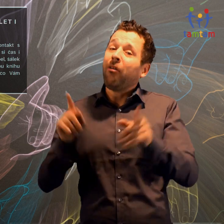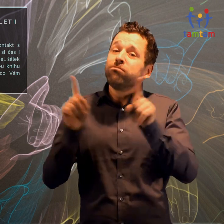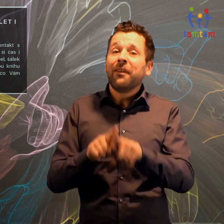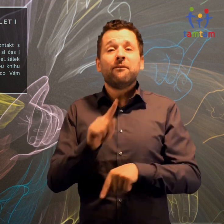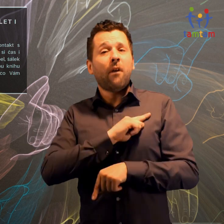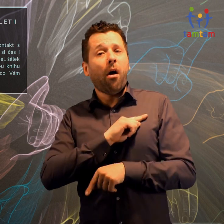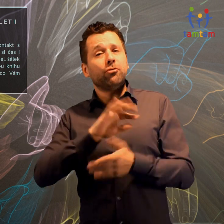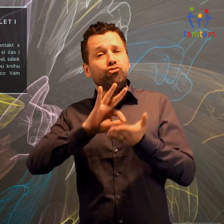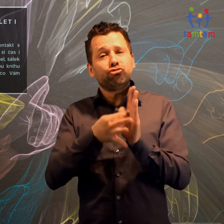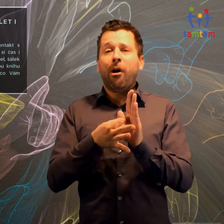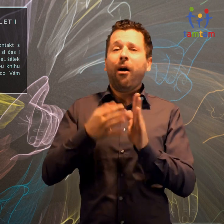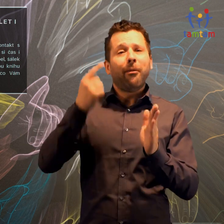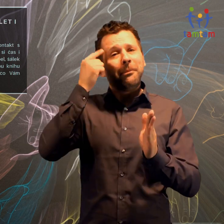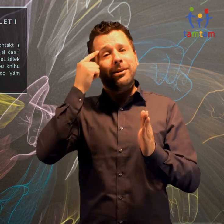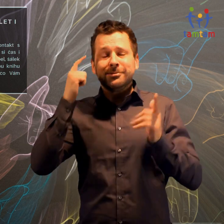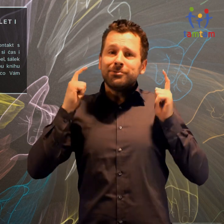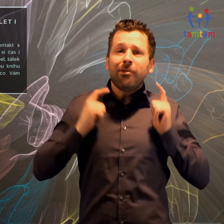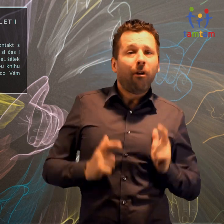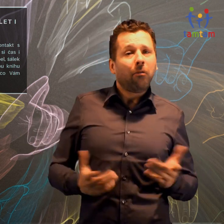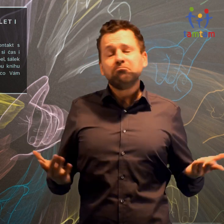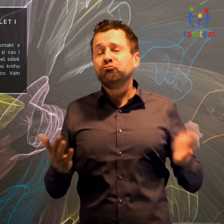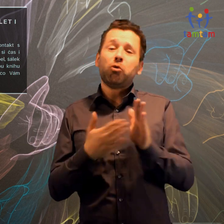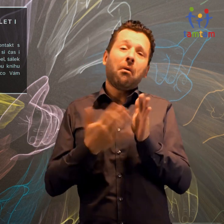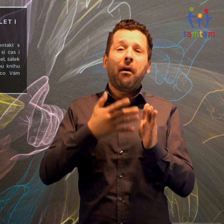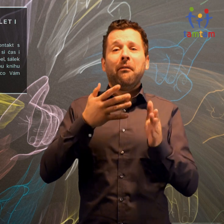Dopřejte si čas sami pro sebe.